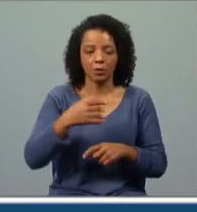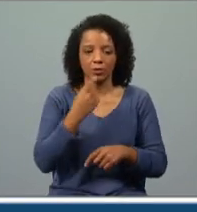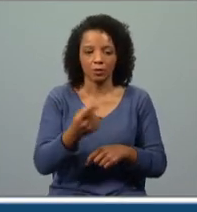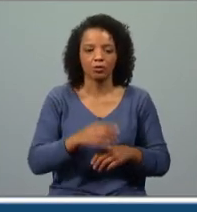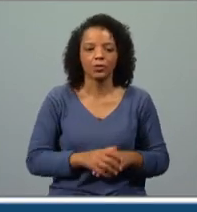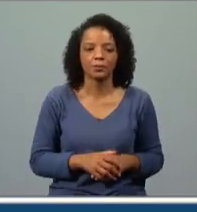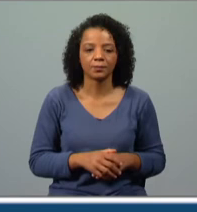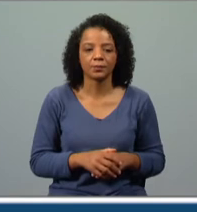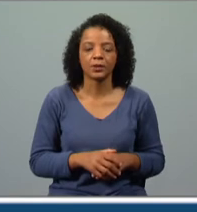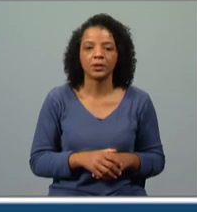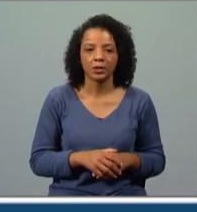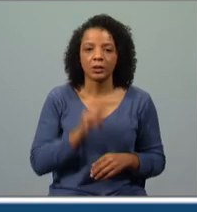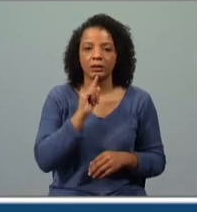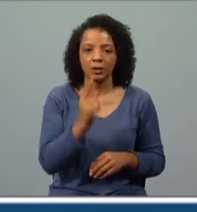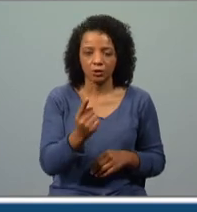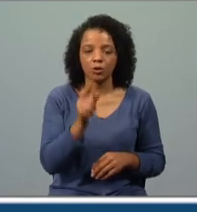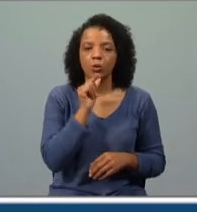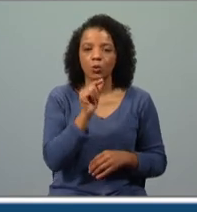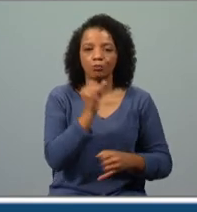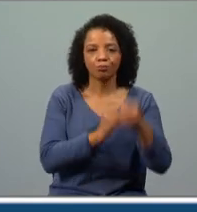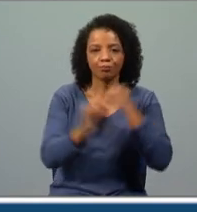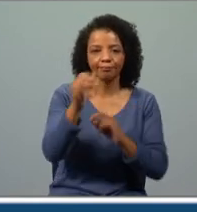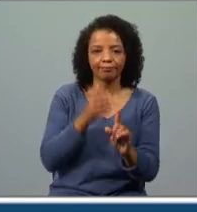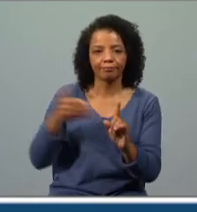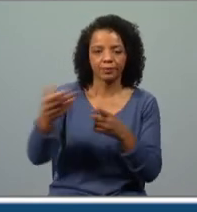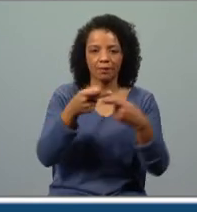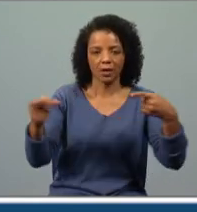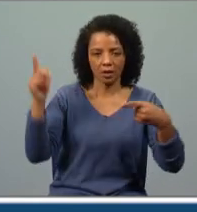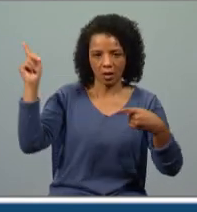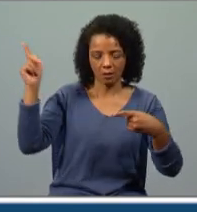afinal a sinal dos pronomes indefinidos presentes nas frases quentes Então temos 畢竟不定代詞的符號出現在熱門詞組中所以我們有